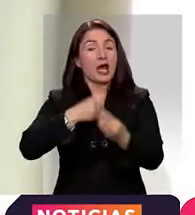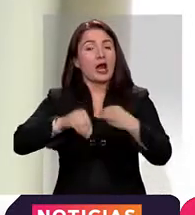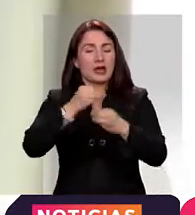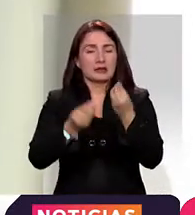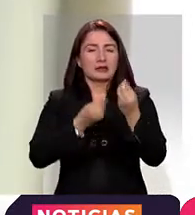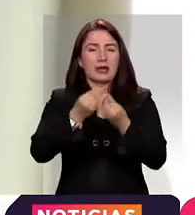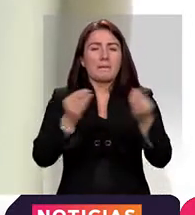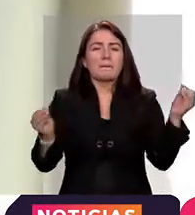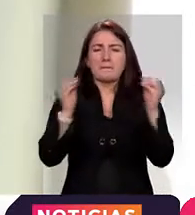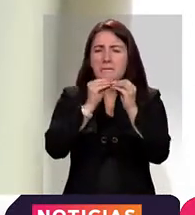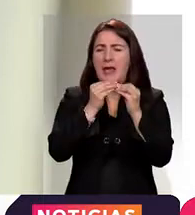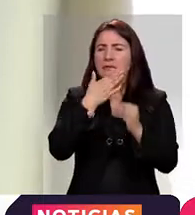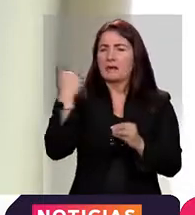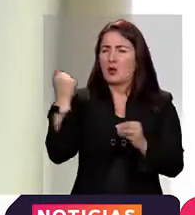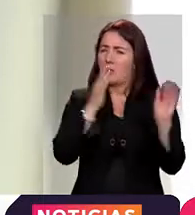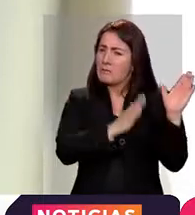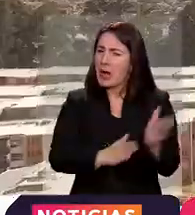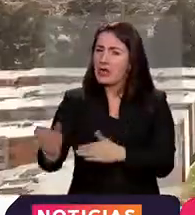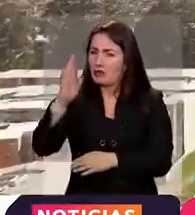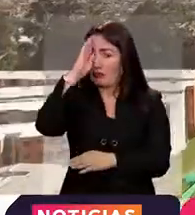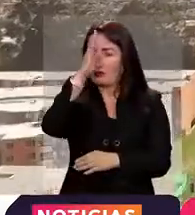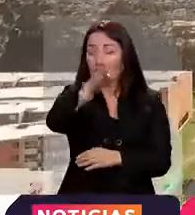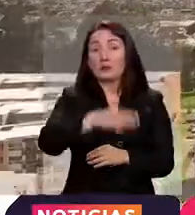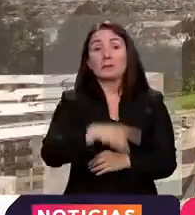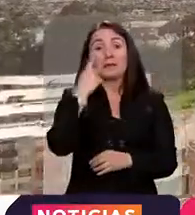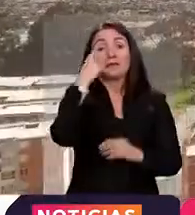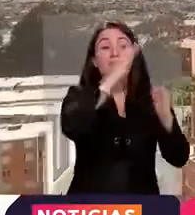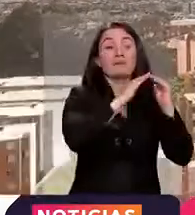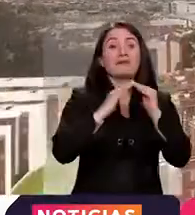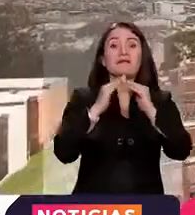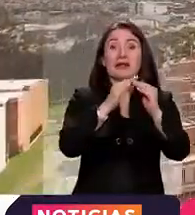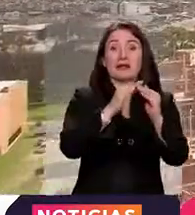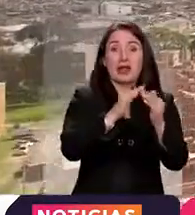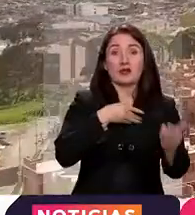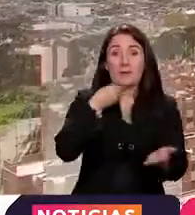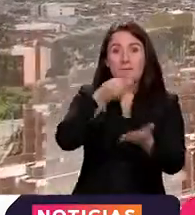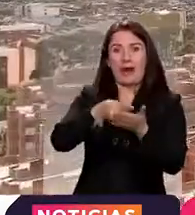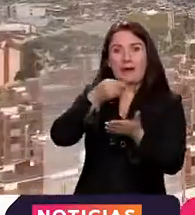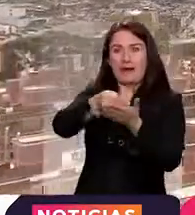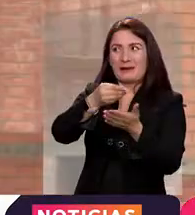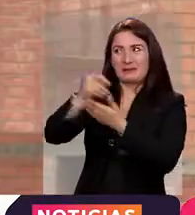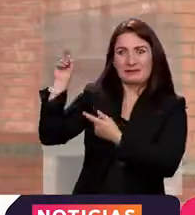CALERA Y SOACHA PARA DE ESTA MANERA GANAR CIERTAS ECONOMíAS